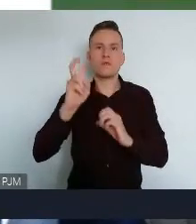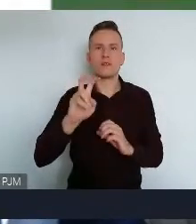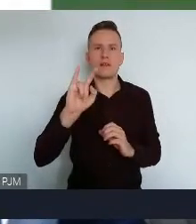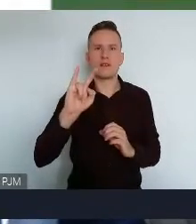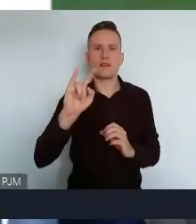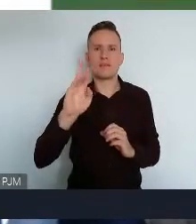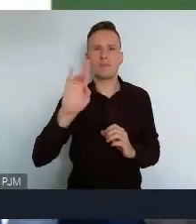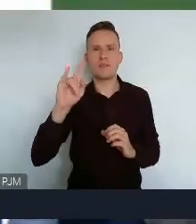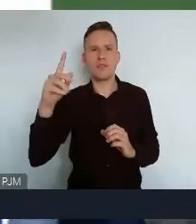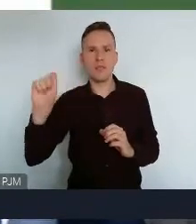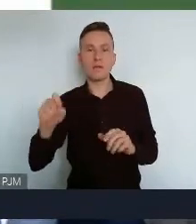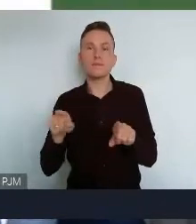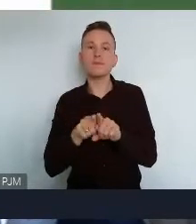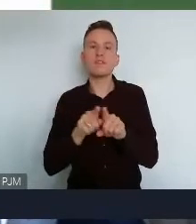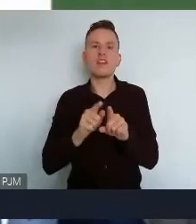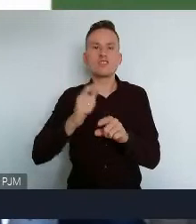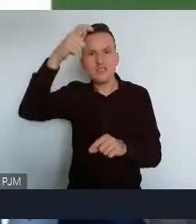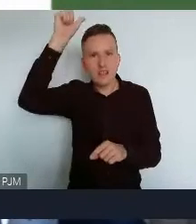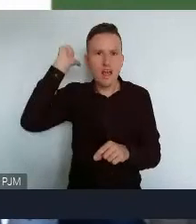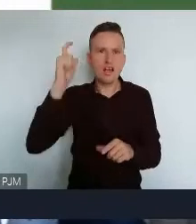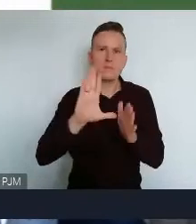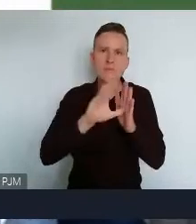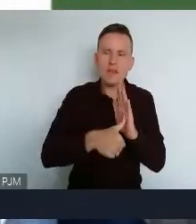ta służba jest wyposażona w pojazdy elektryczne.